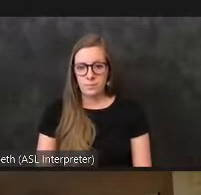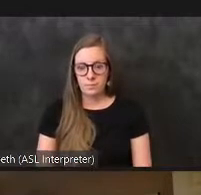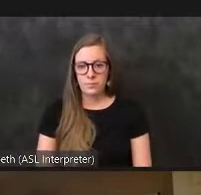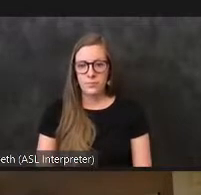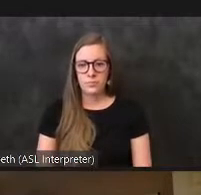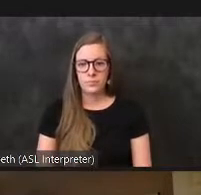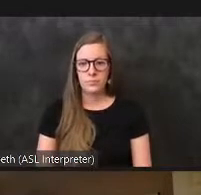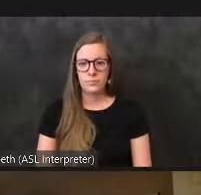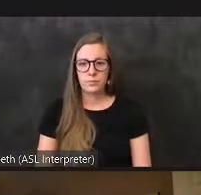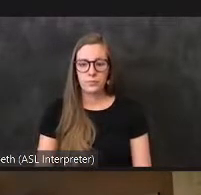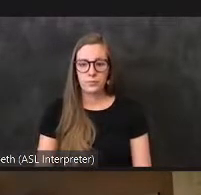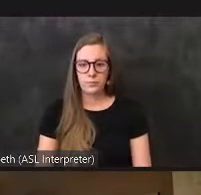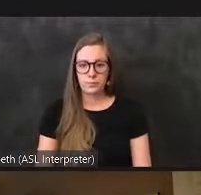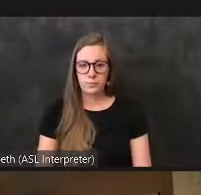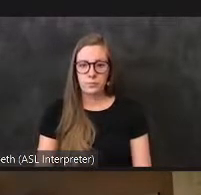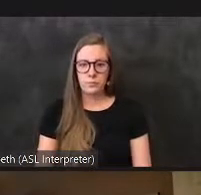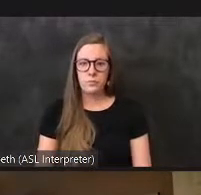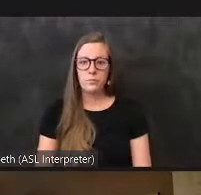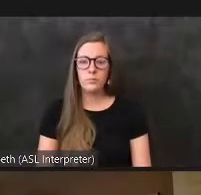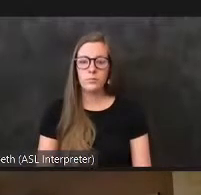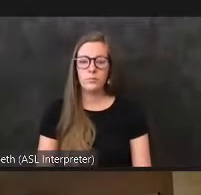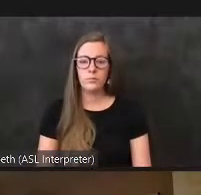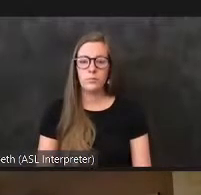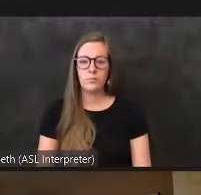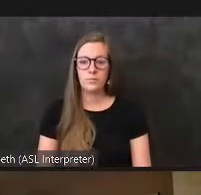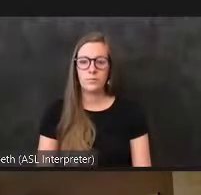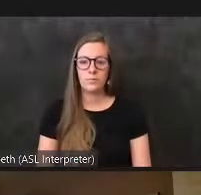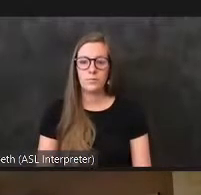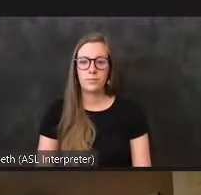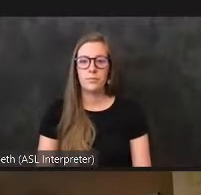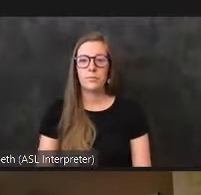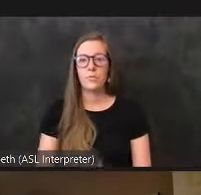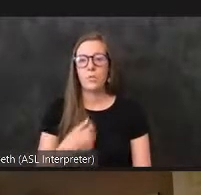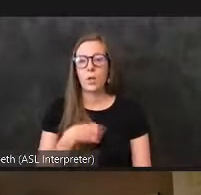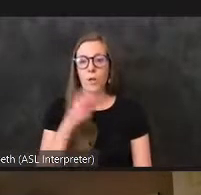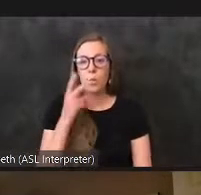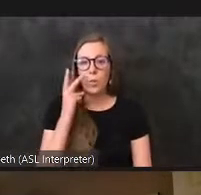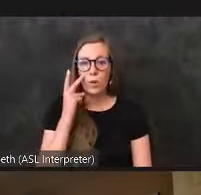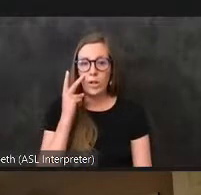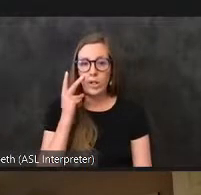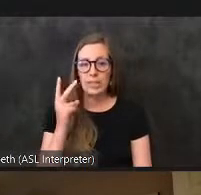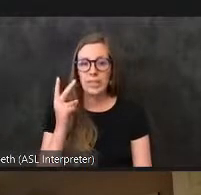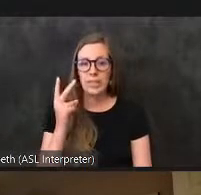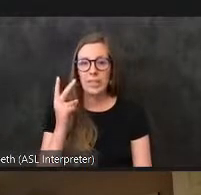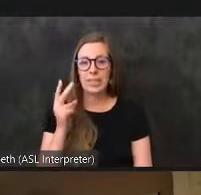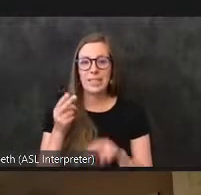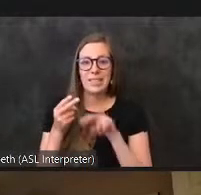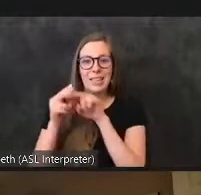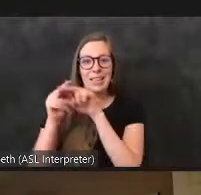Nosotros estamos viendo. Casos anecdóticos en incremento de estrés,